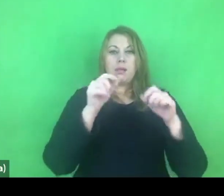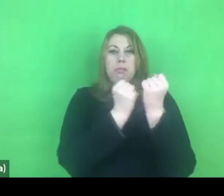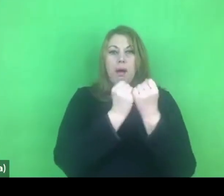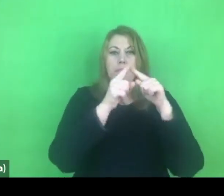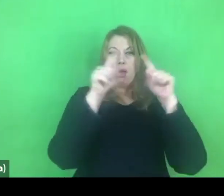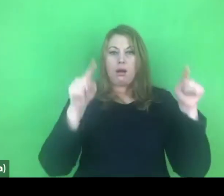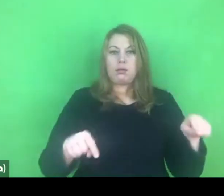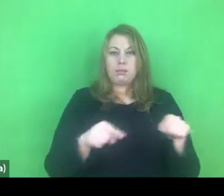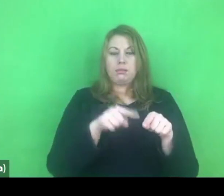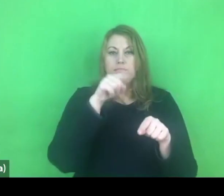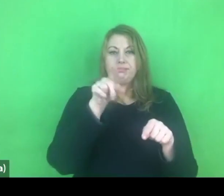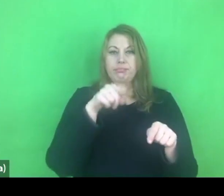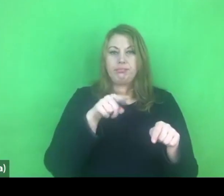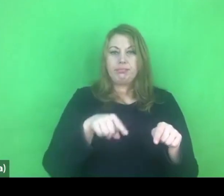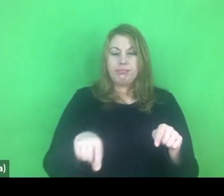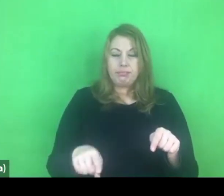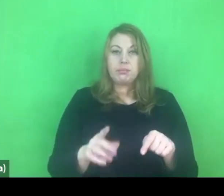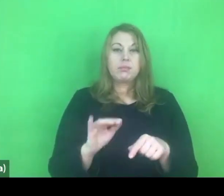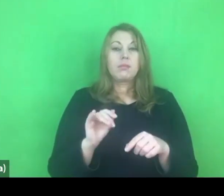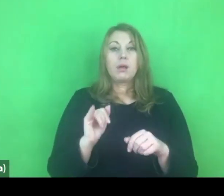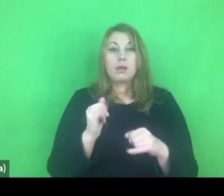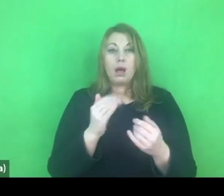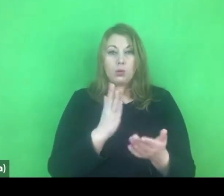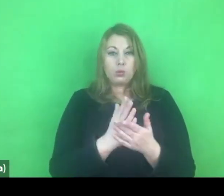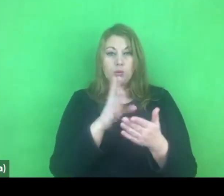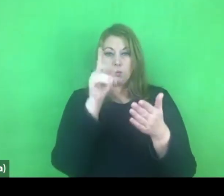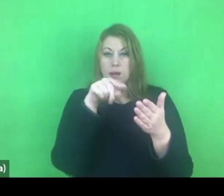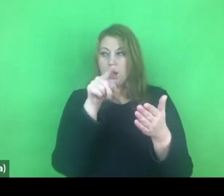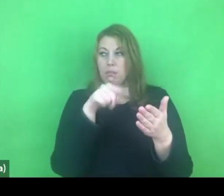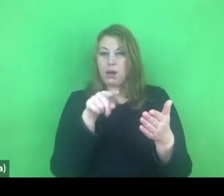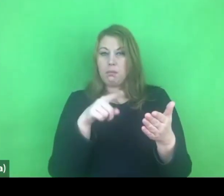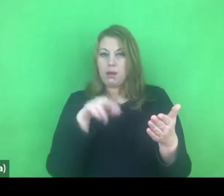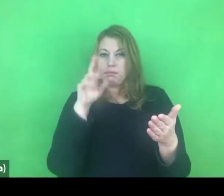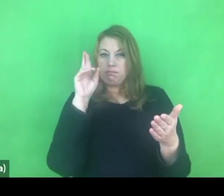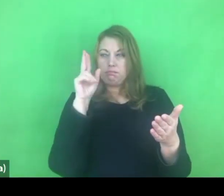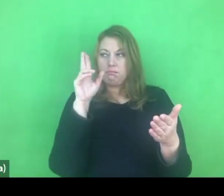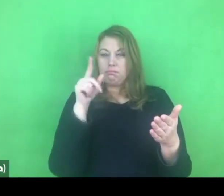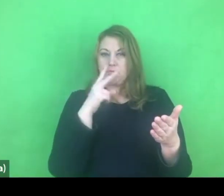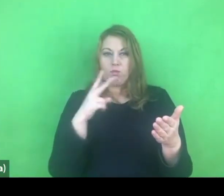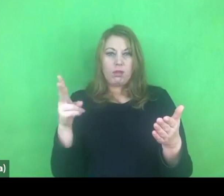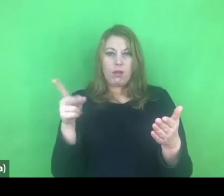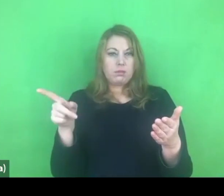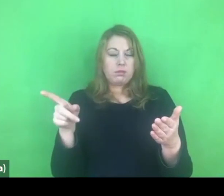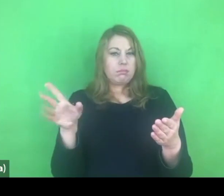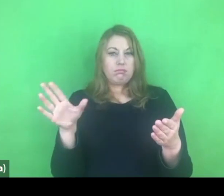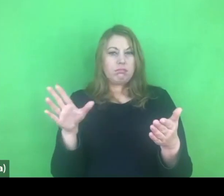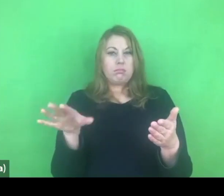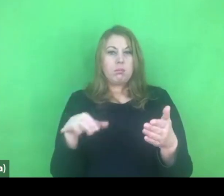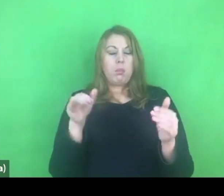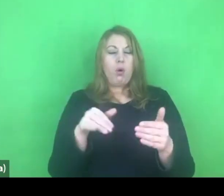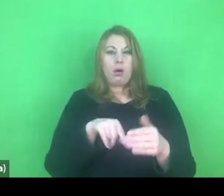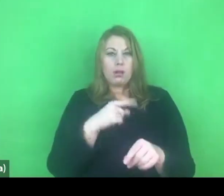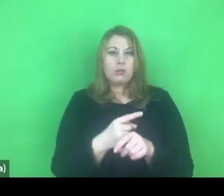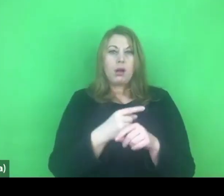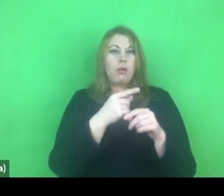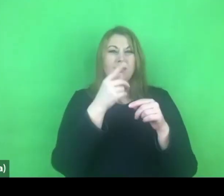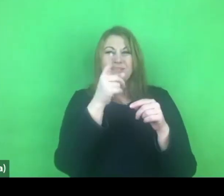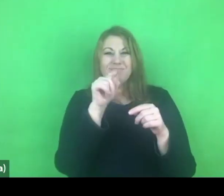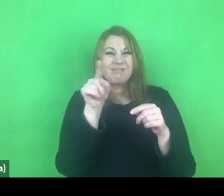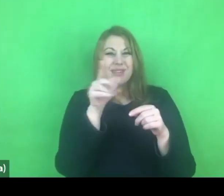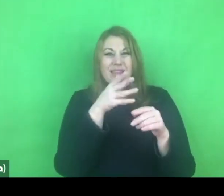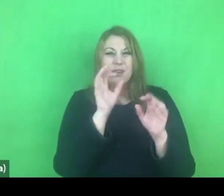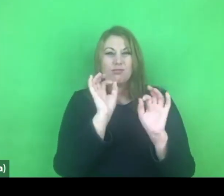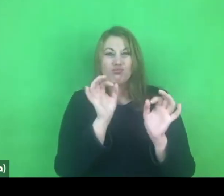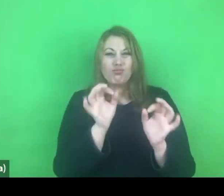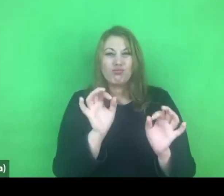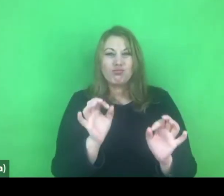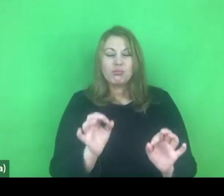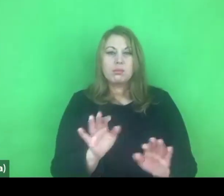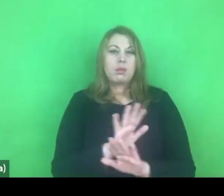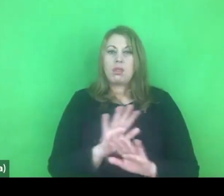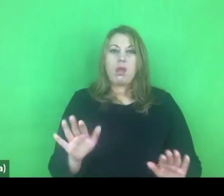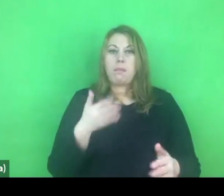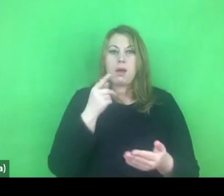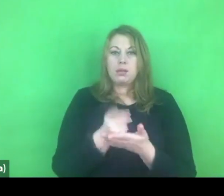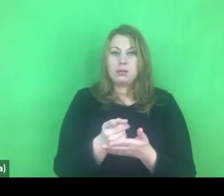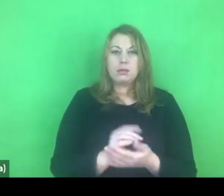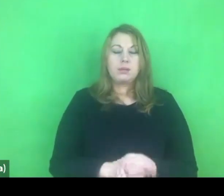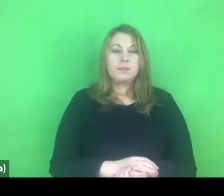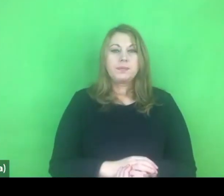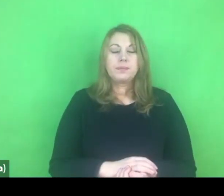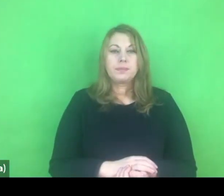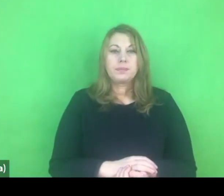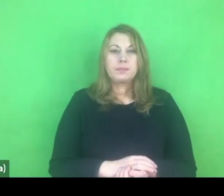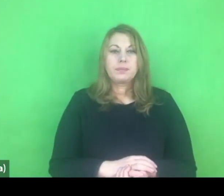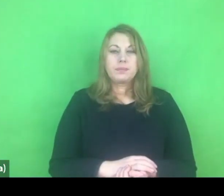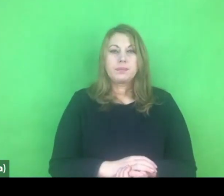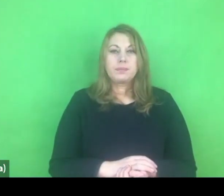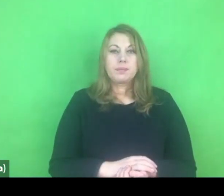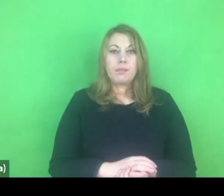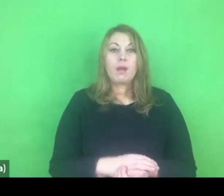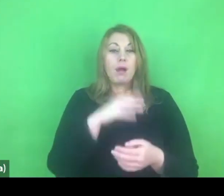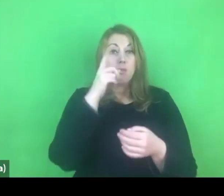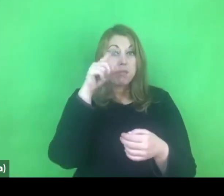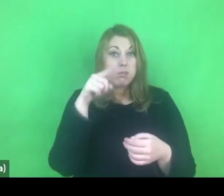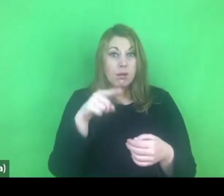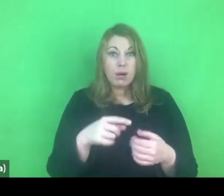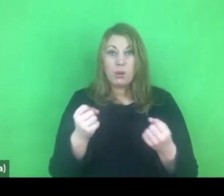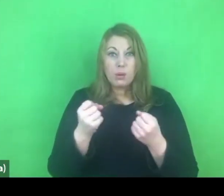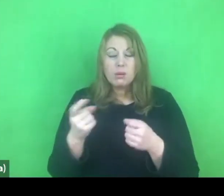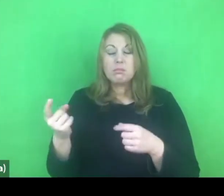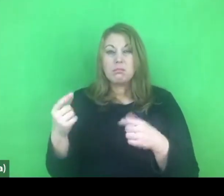W związku z tym po oszacowaniu ryzyka zagrożenia zdrowia i życia policjanci wydają taką decyzję odnośnie nakazu opuszczenia lokalu bądź zakazu zbliżania.